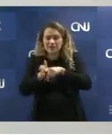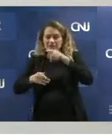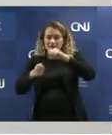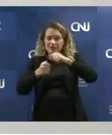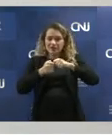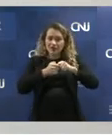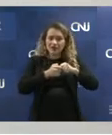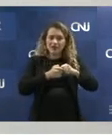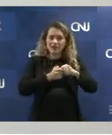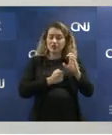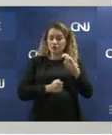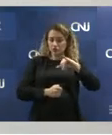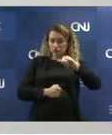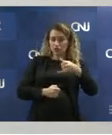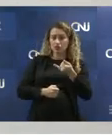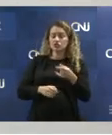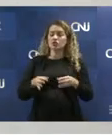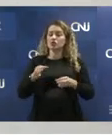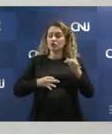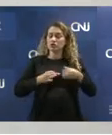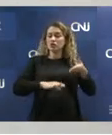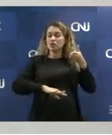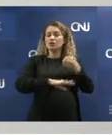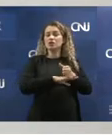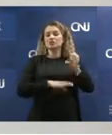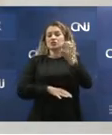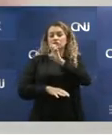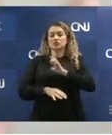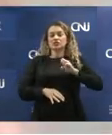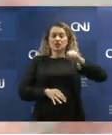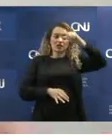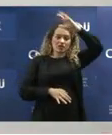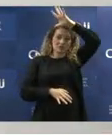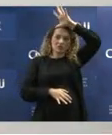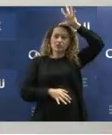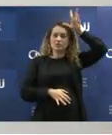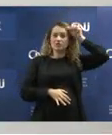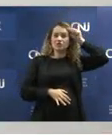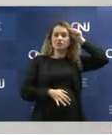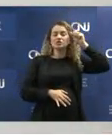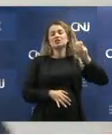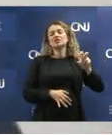e com esse Conselho Nacional de Justiça e no âmbito do Estado do Amazonas, de cinco funcionários que aquela vara gozava.